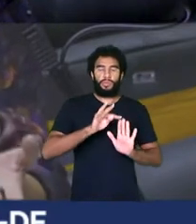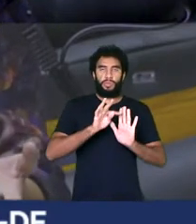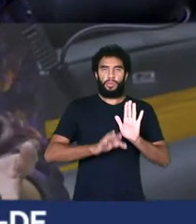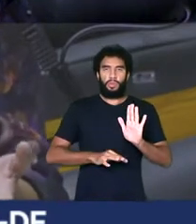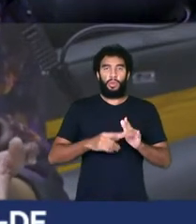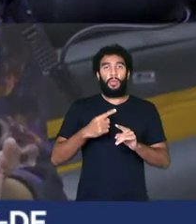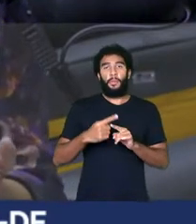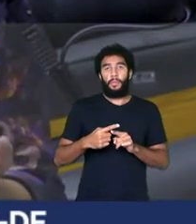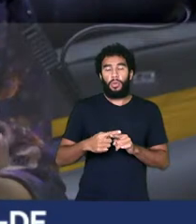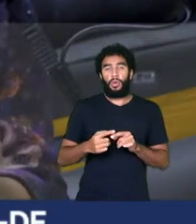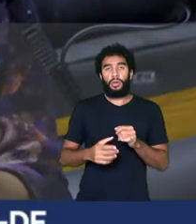JÁ ESTÁ NO TEXTO PARA OS CASSINOS. PORQUE ISSO ASSEGURA